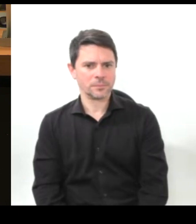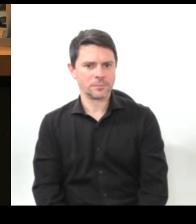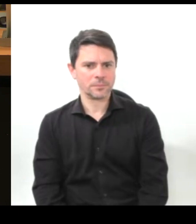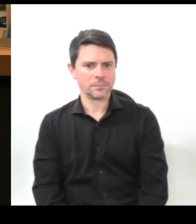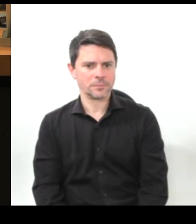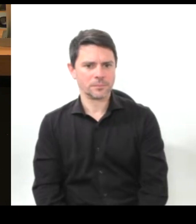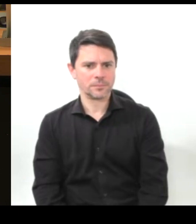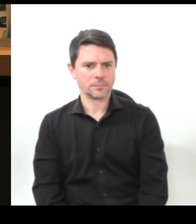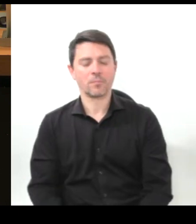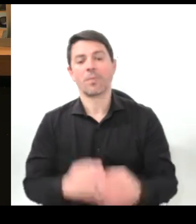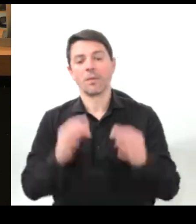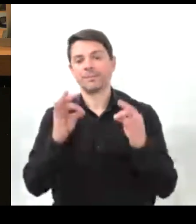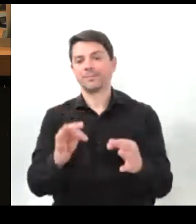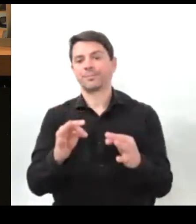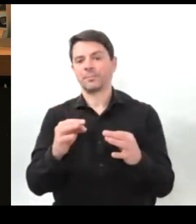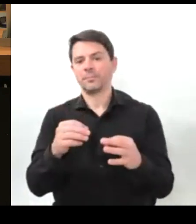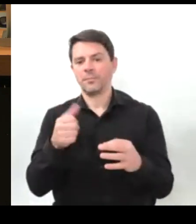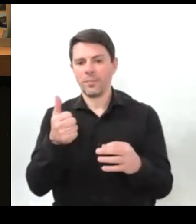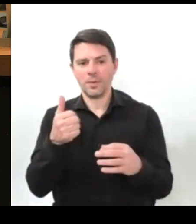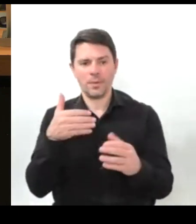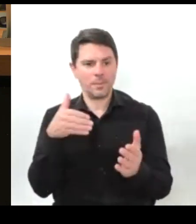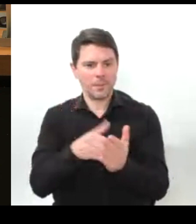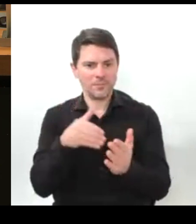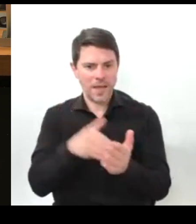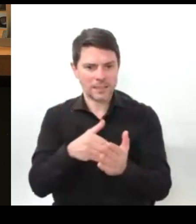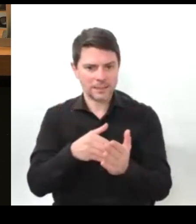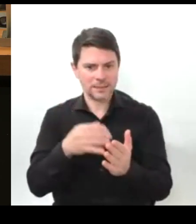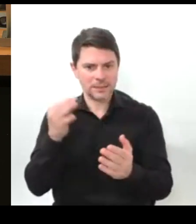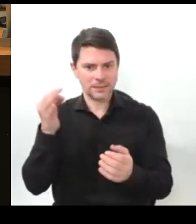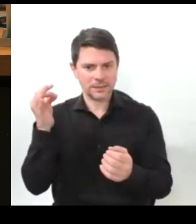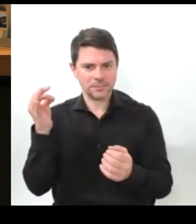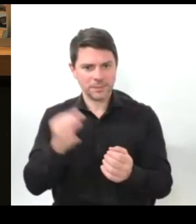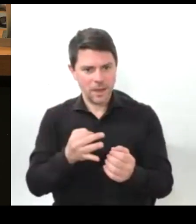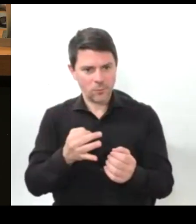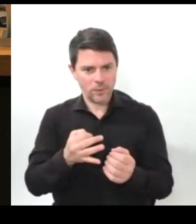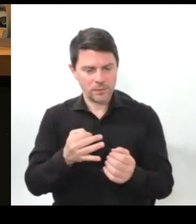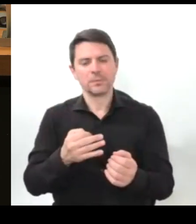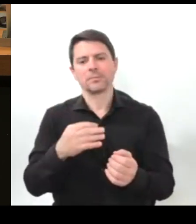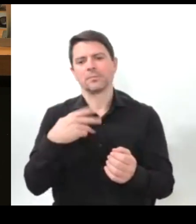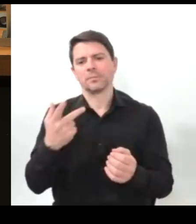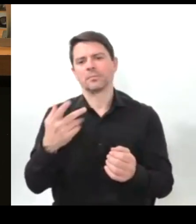Es fällt auf, dass es in dem relativ überschaubaren Antrag acht Mal um das Thema Denkmal geht.